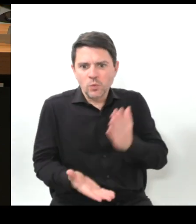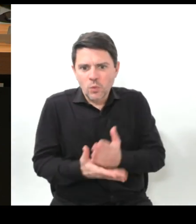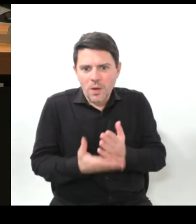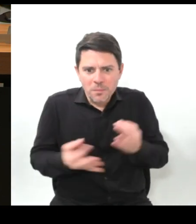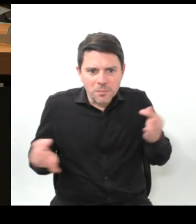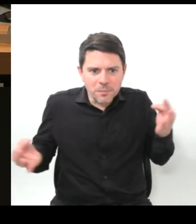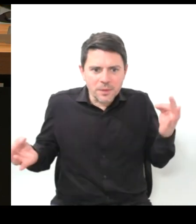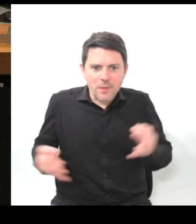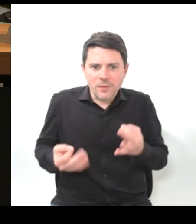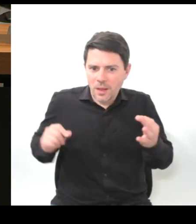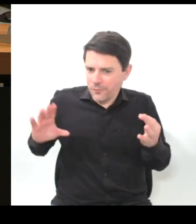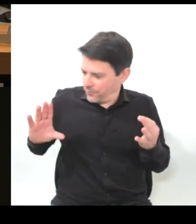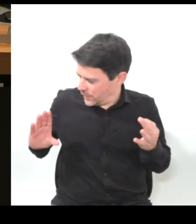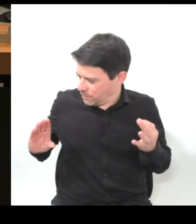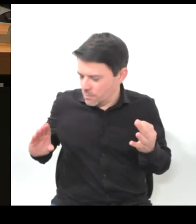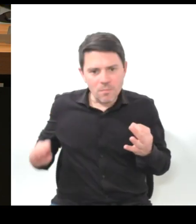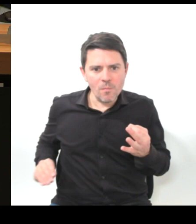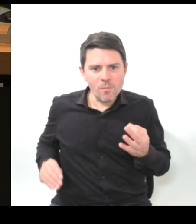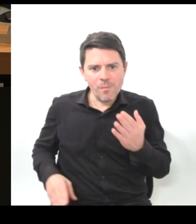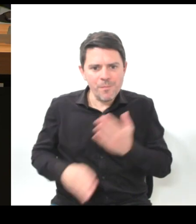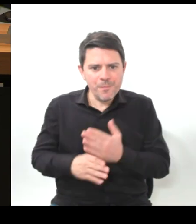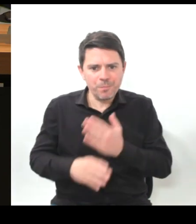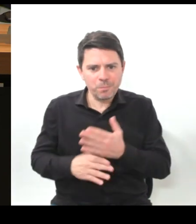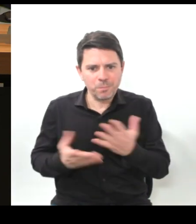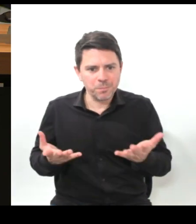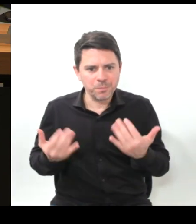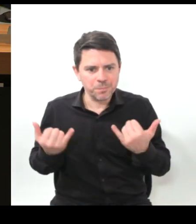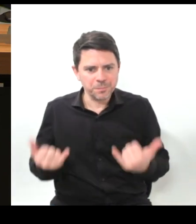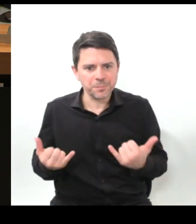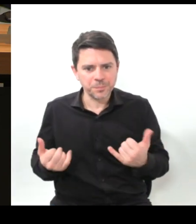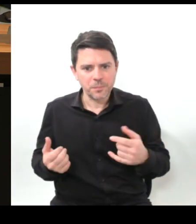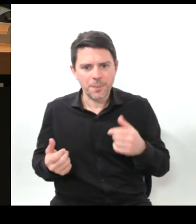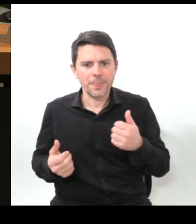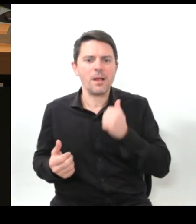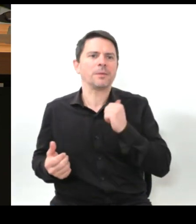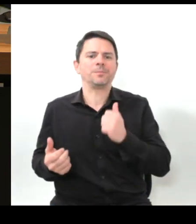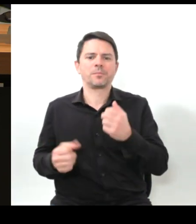Hier wäre doch ein bisschen mehr Tempo geboten gewesen, zumal es